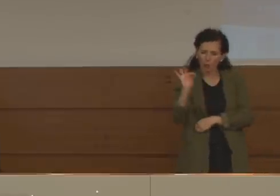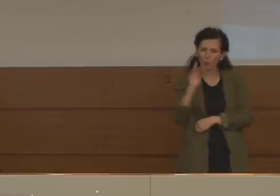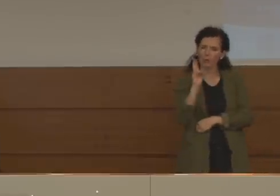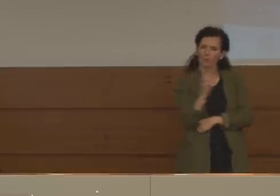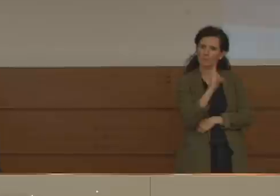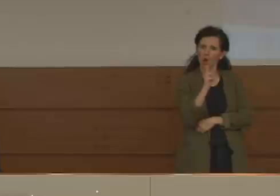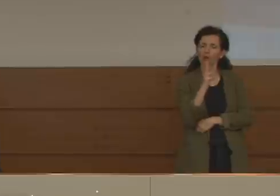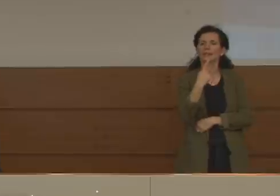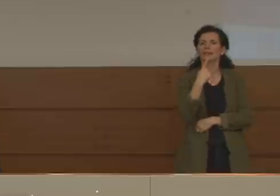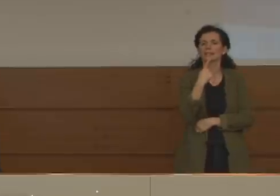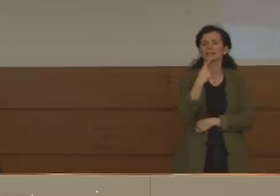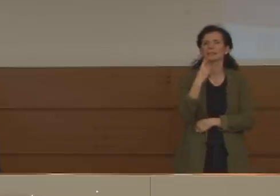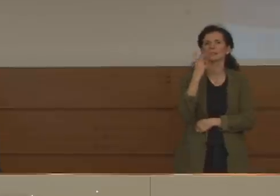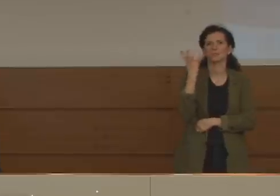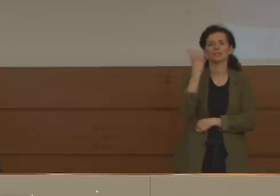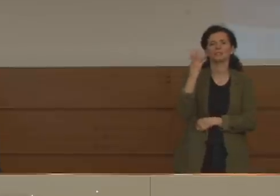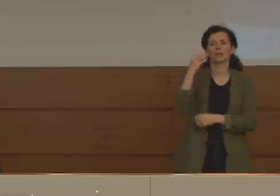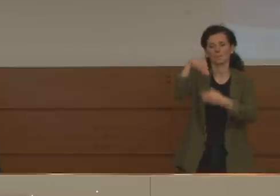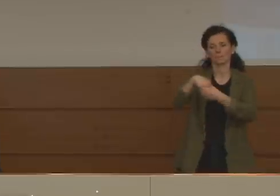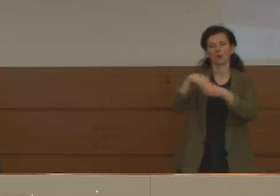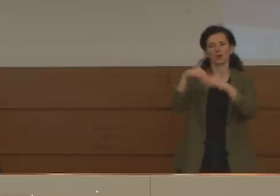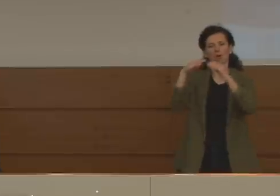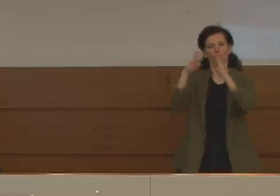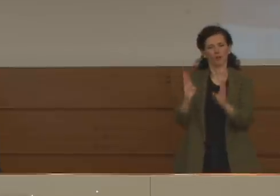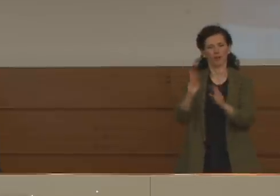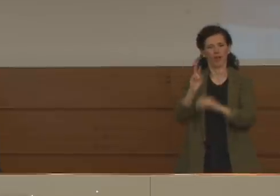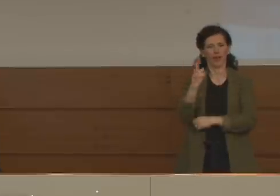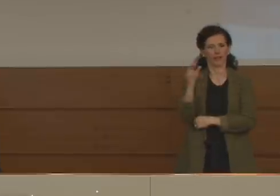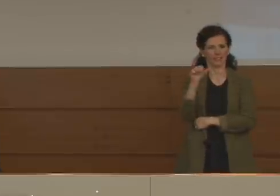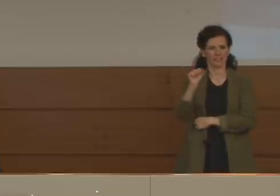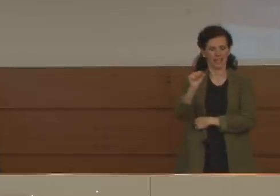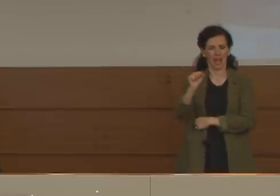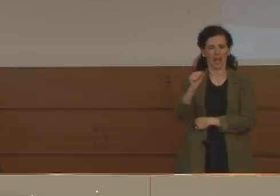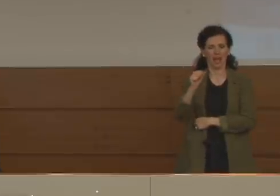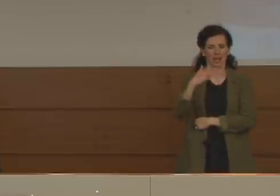residenze, appunto, per anziani. E volevo sottoporvi questi dati, chiedervi un